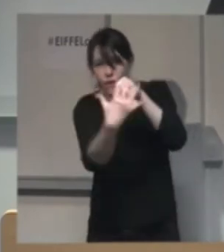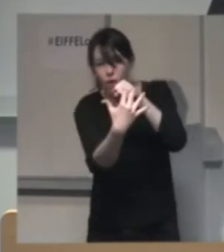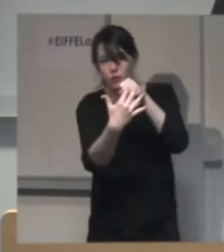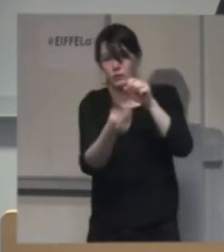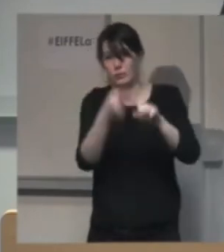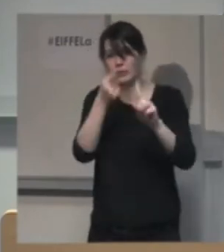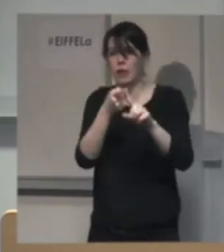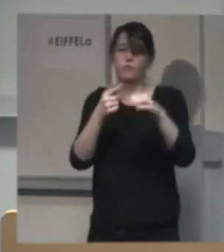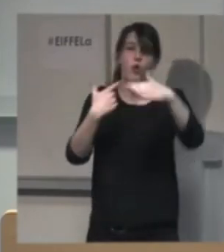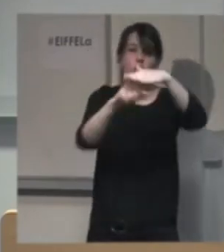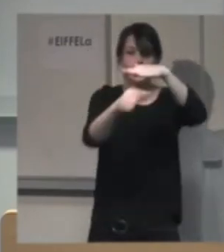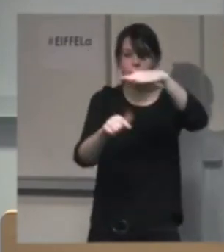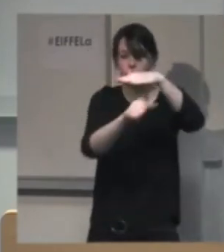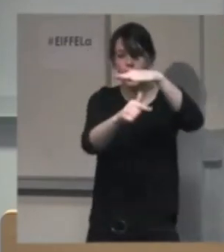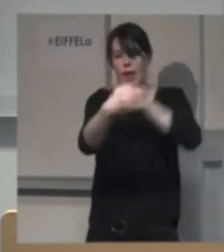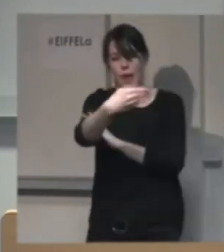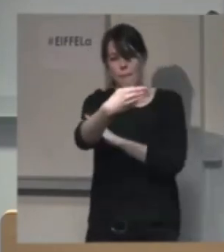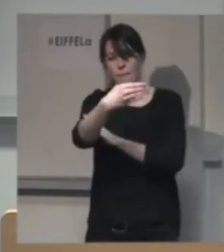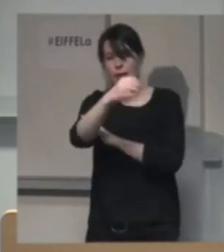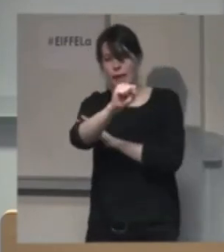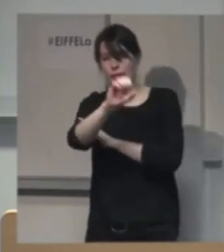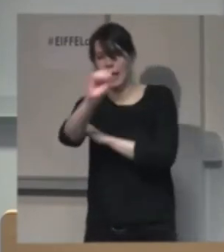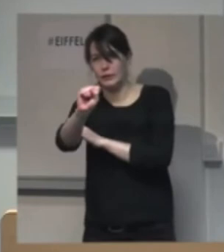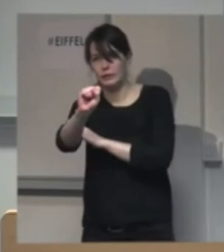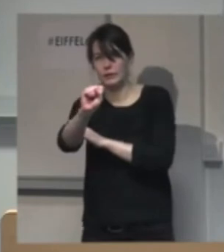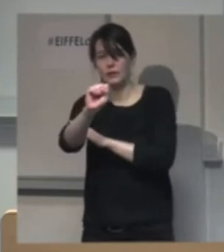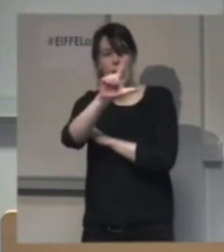C'est un logiciel qu'on appelle un LMS, Learning Management System.